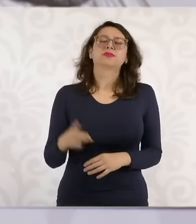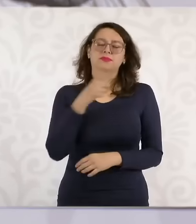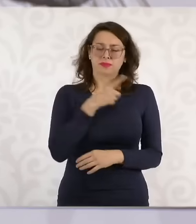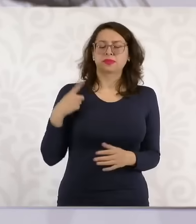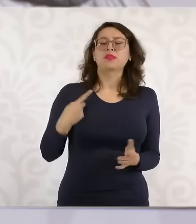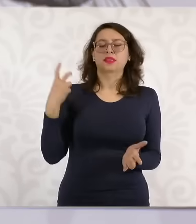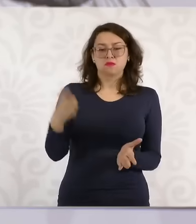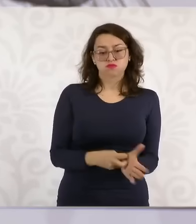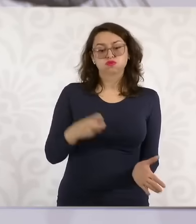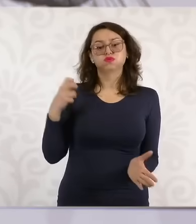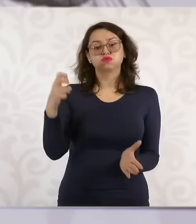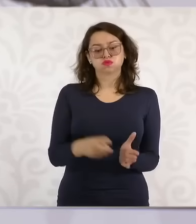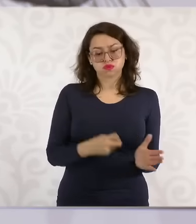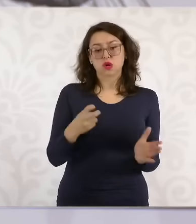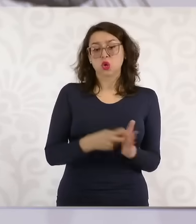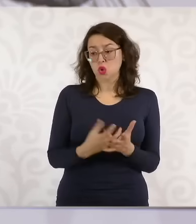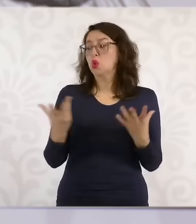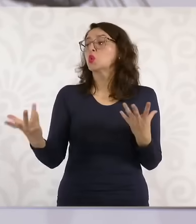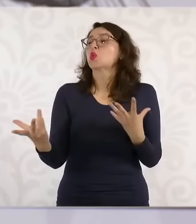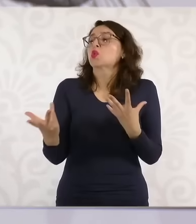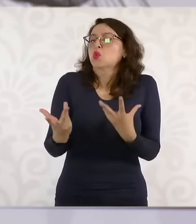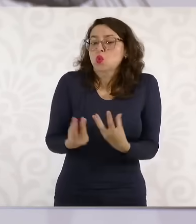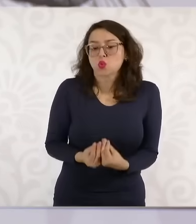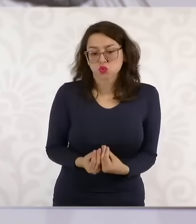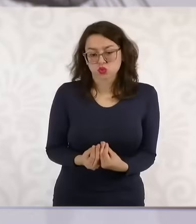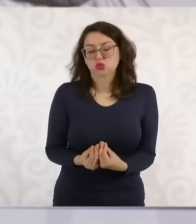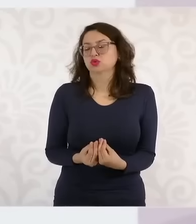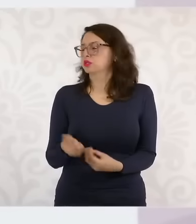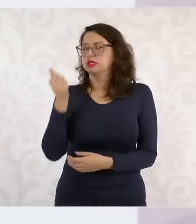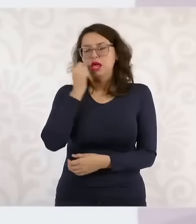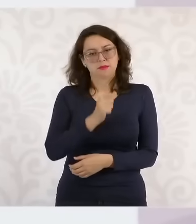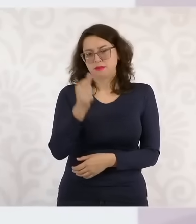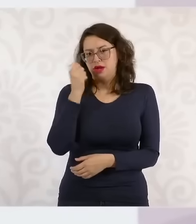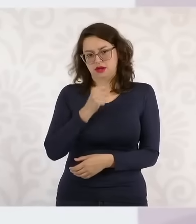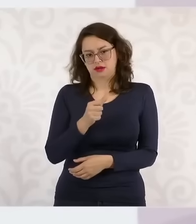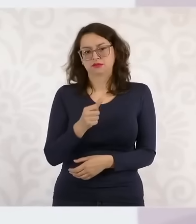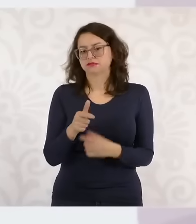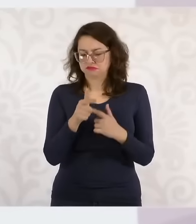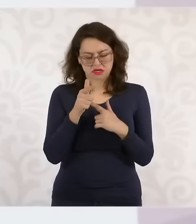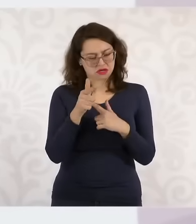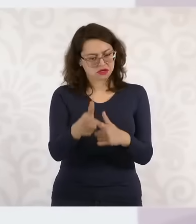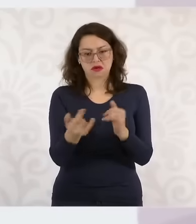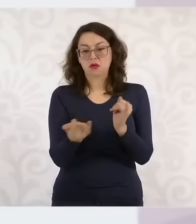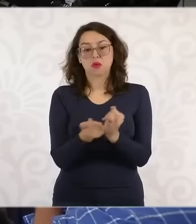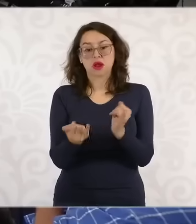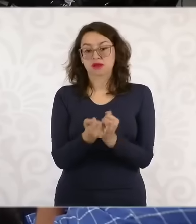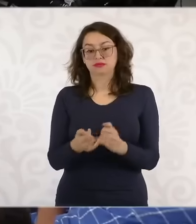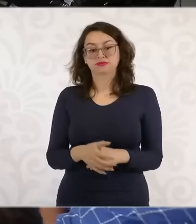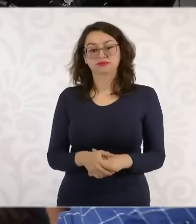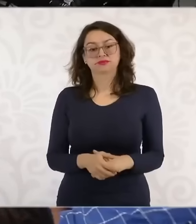tratando de hacer siempre de la mano de los grupos y lo vamos a seguir haciendo. Allá en Chihuahua,